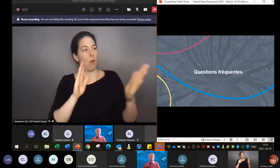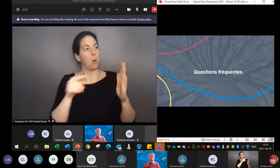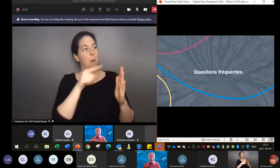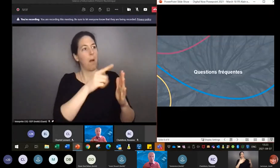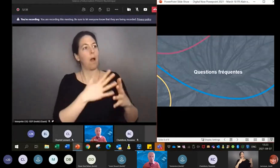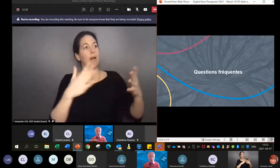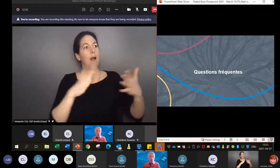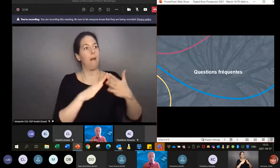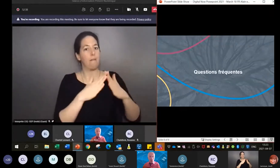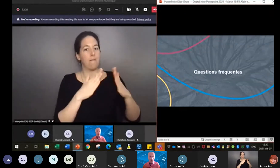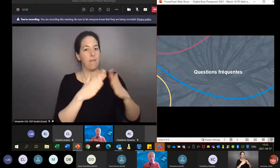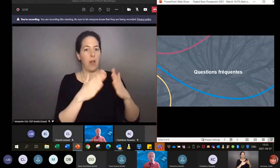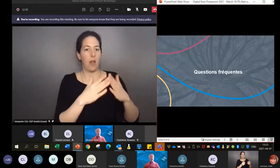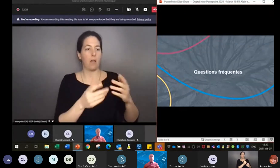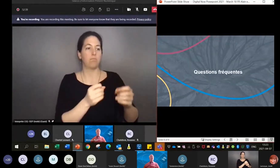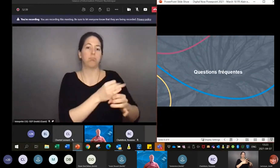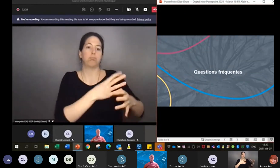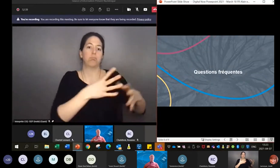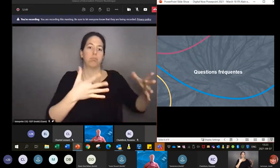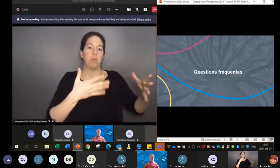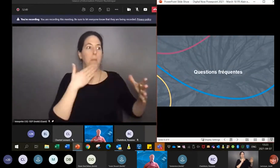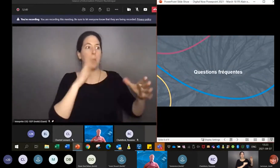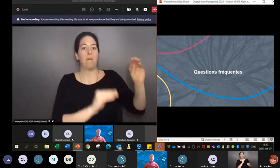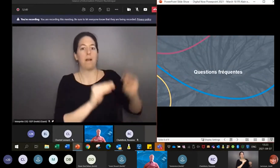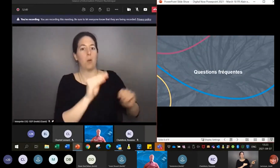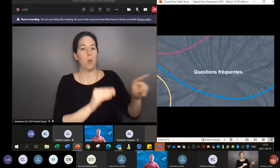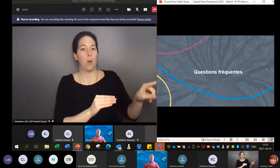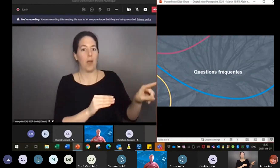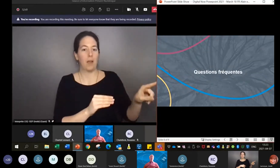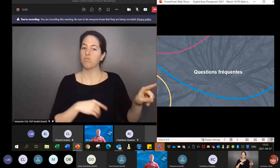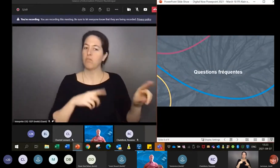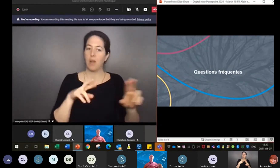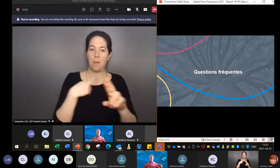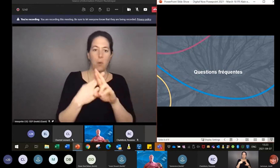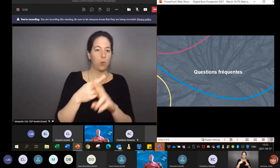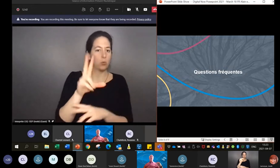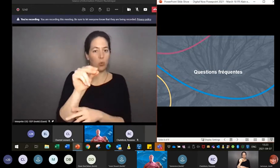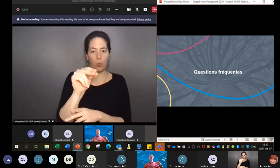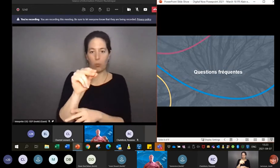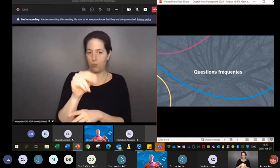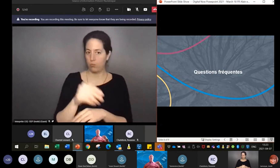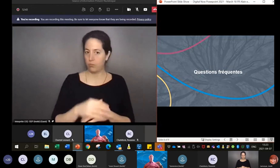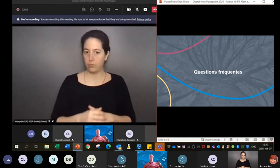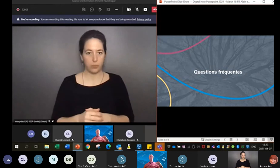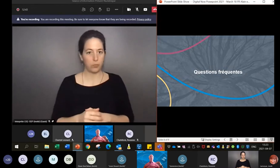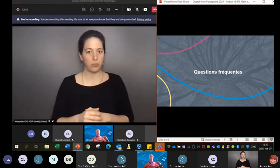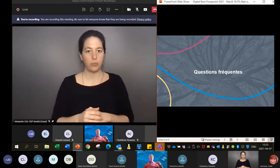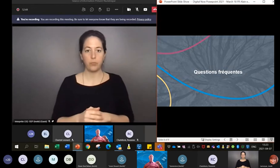sont donc mieux évaluées? Ce n’est pas le cas.